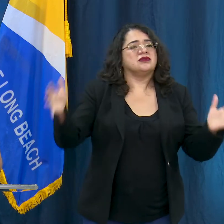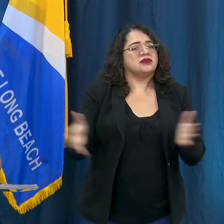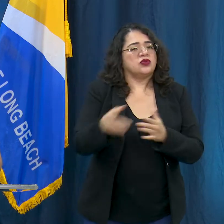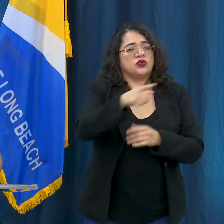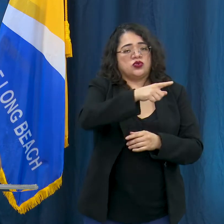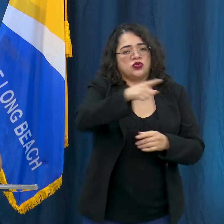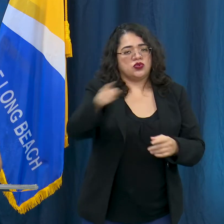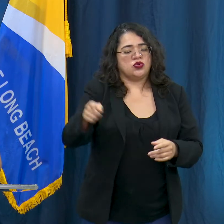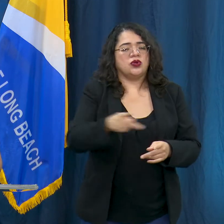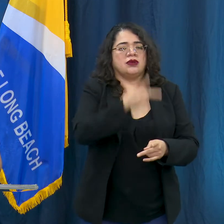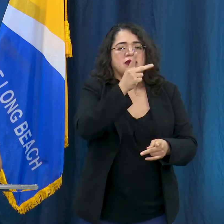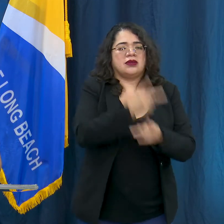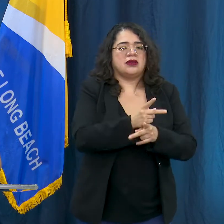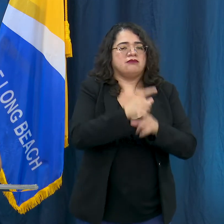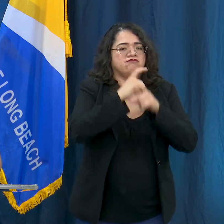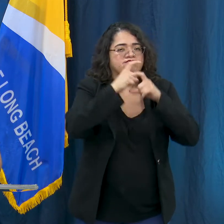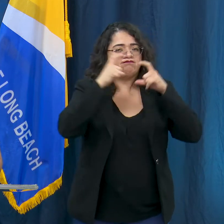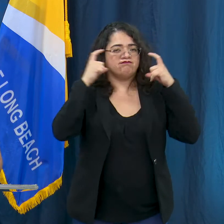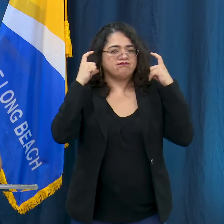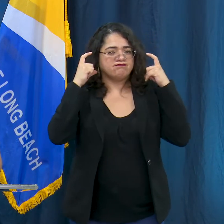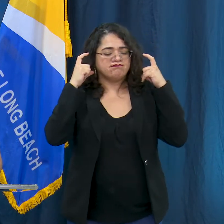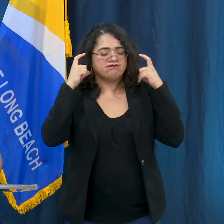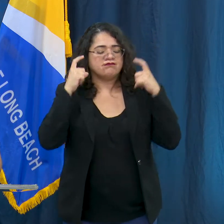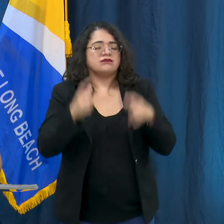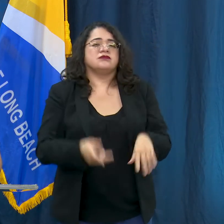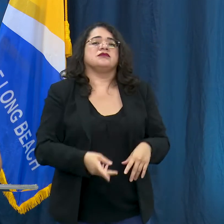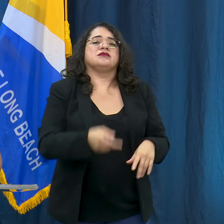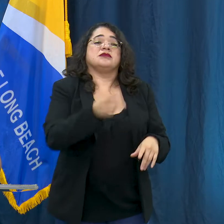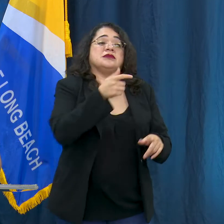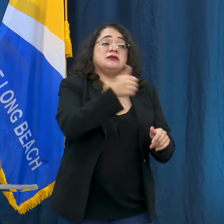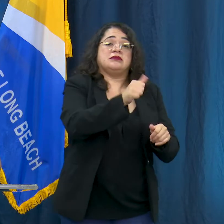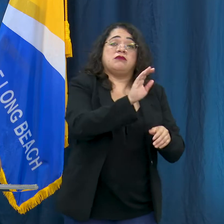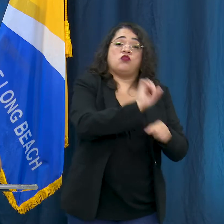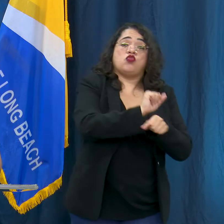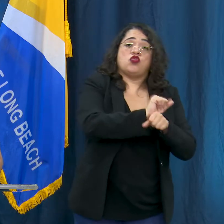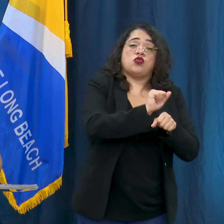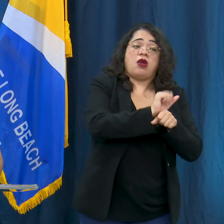where adele area de Recreation queremos here Lazos todos ustedes que siento